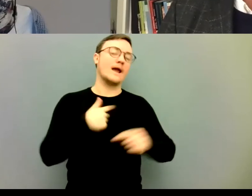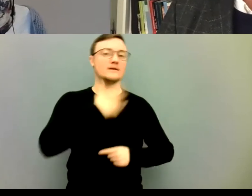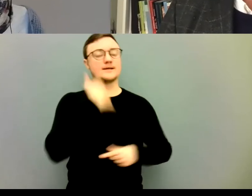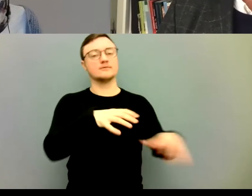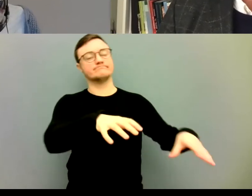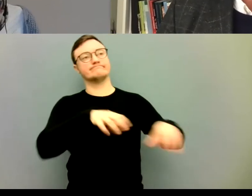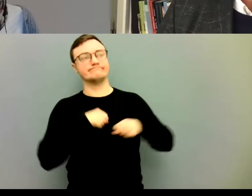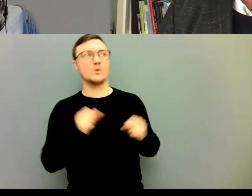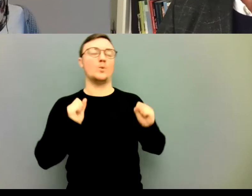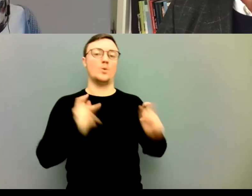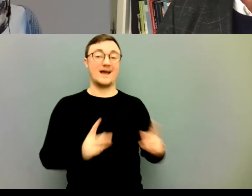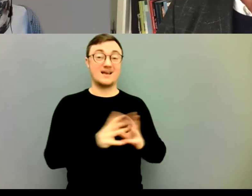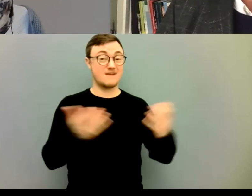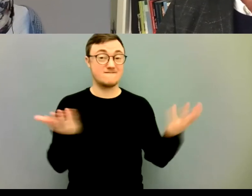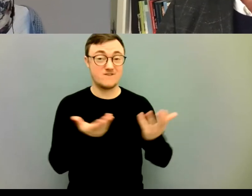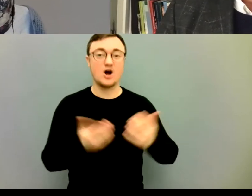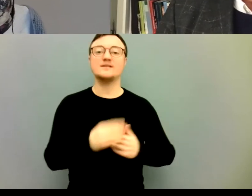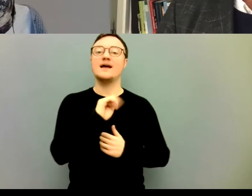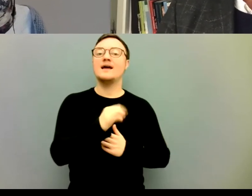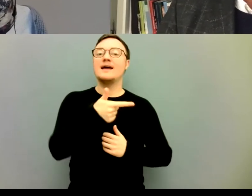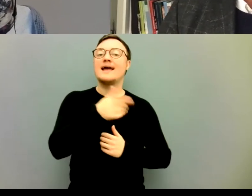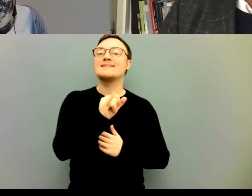fruktansvärda var den etiska stressen.